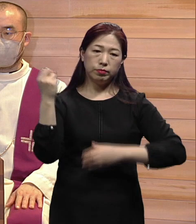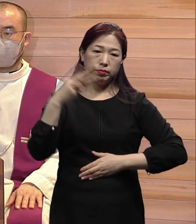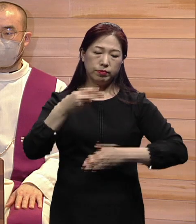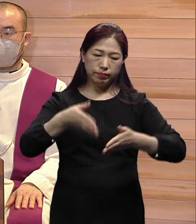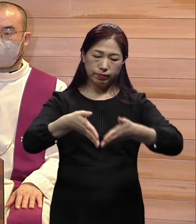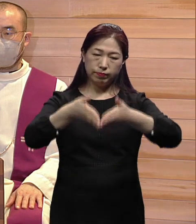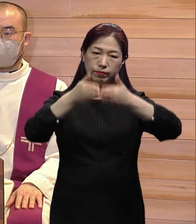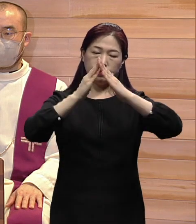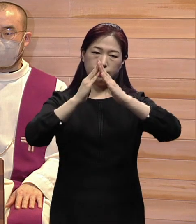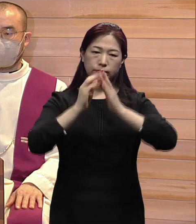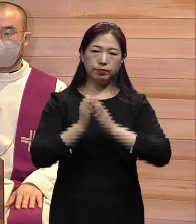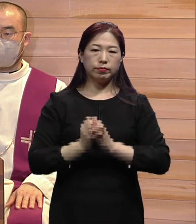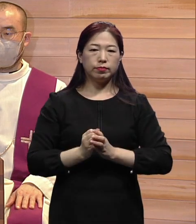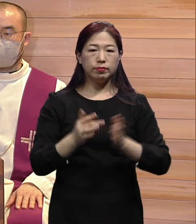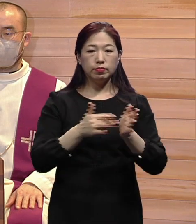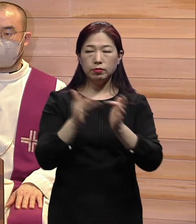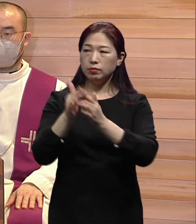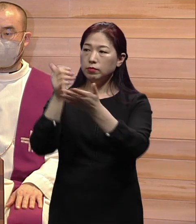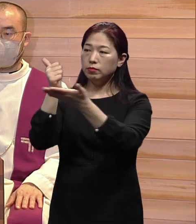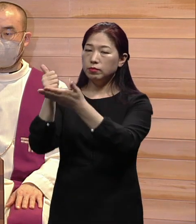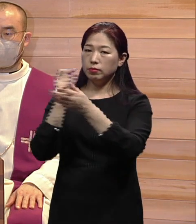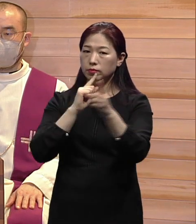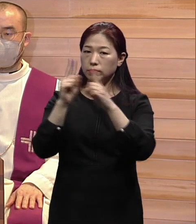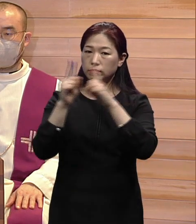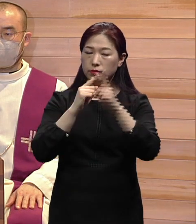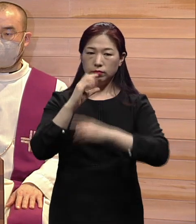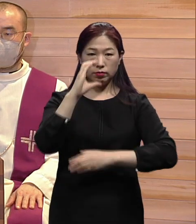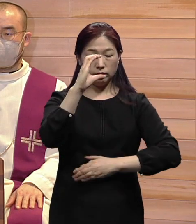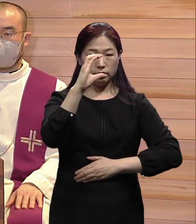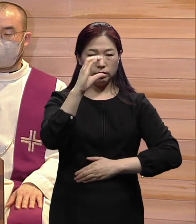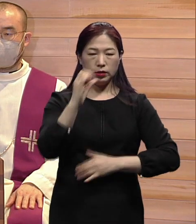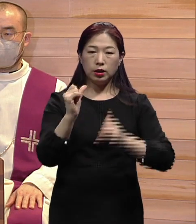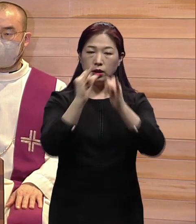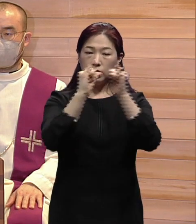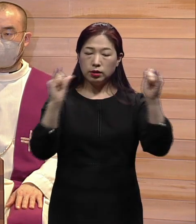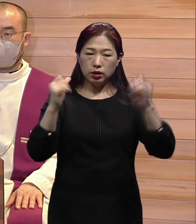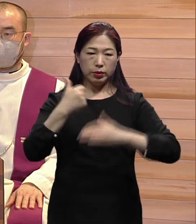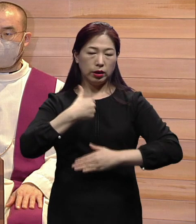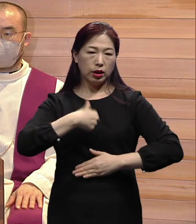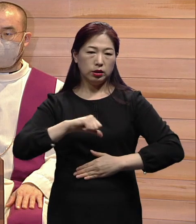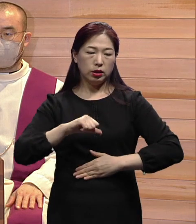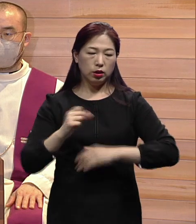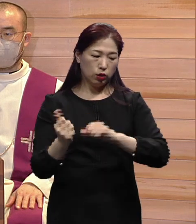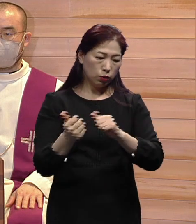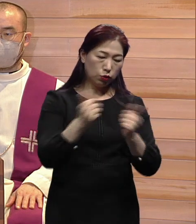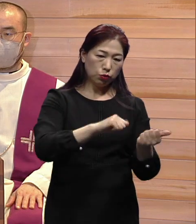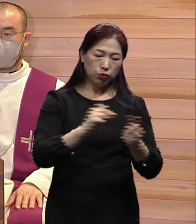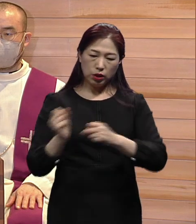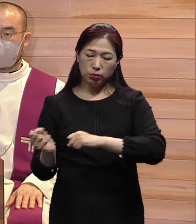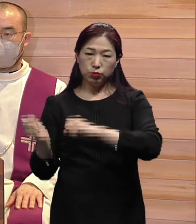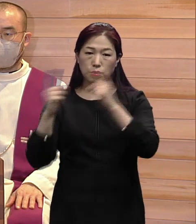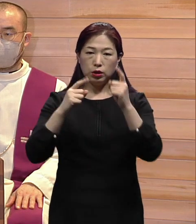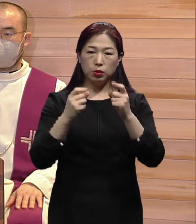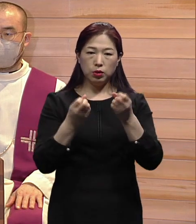예수님께서 말씀하신 이 성전은 사람의 아들의 죽음과 부활로 세워질 새로운 성전